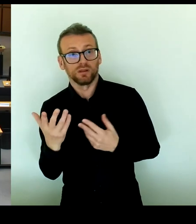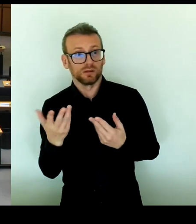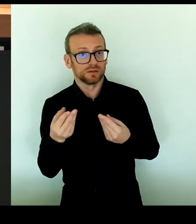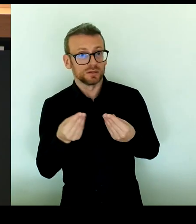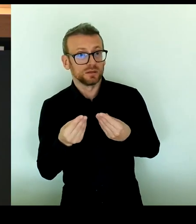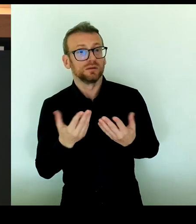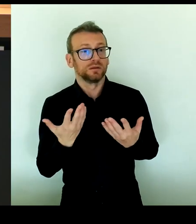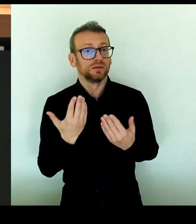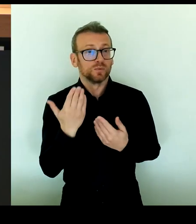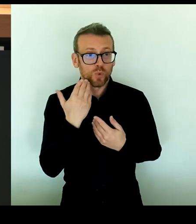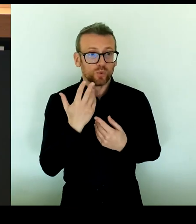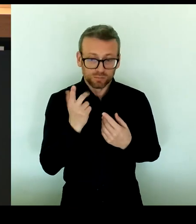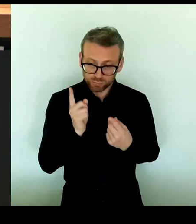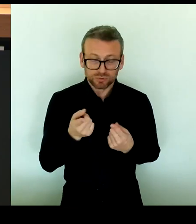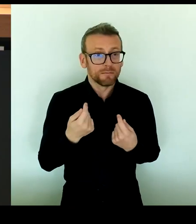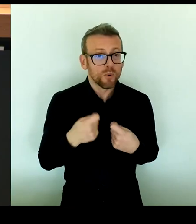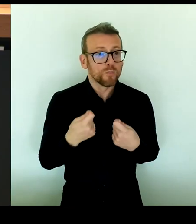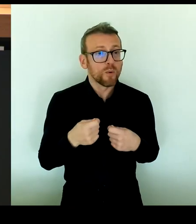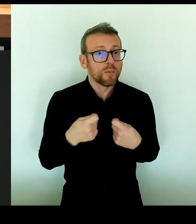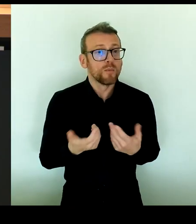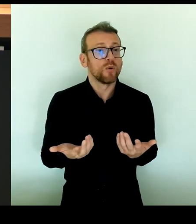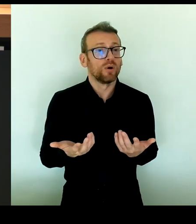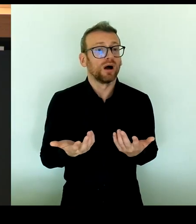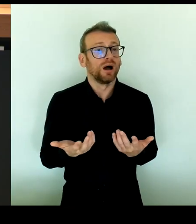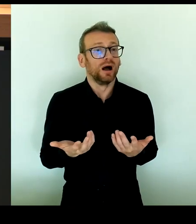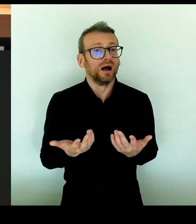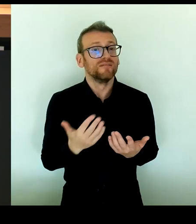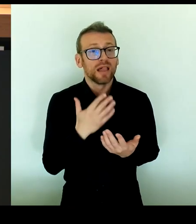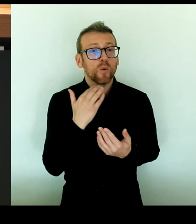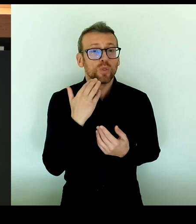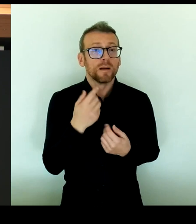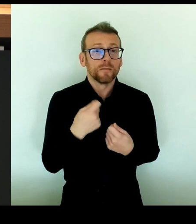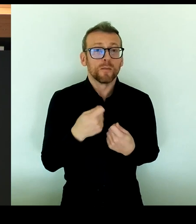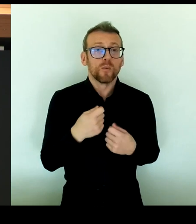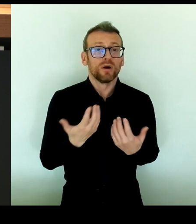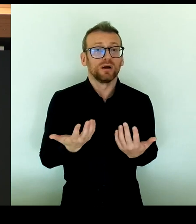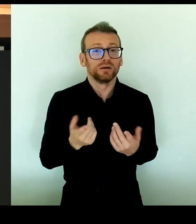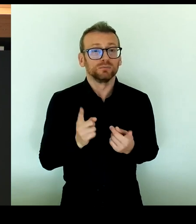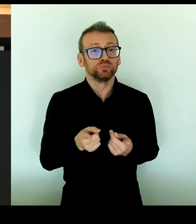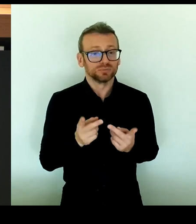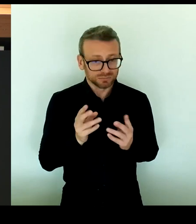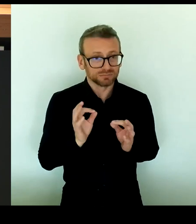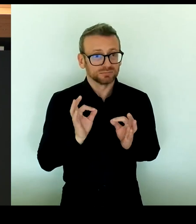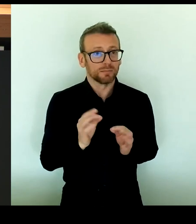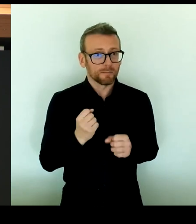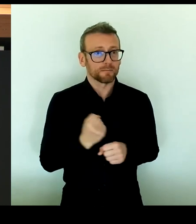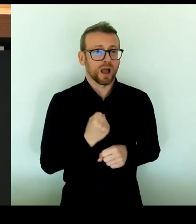Gräff. Christian Gräff ist direkt gewählter Abgeordneter in seinem Wahlkreis. Und ich kenne kaum jemanden,